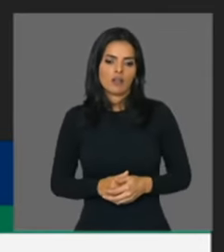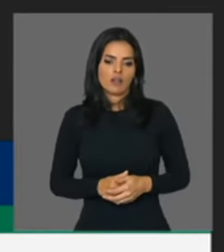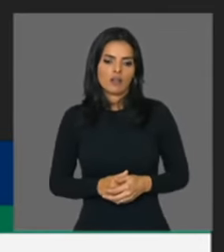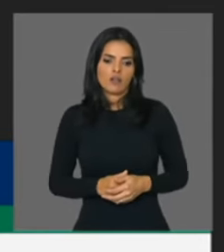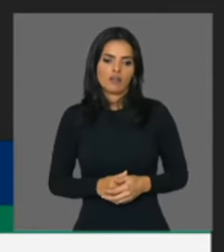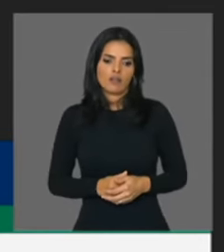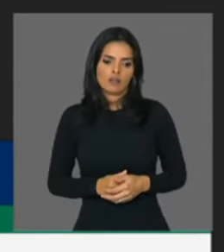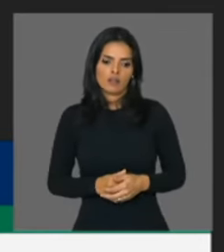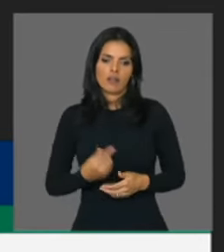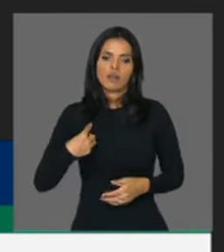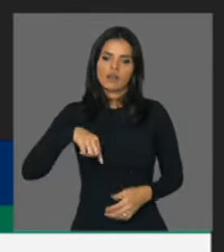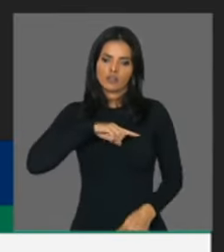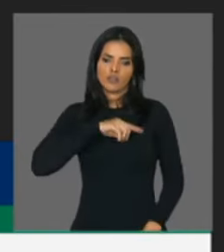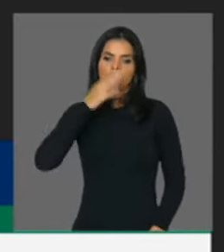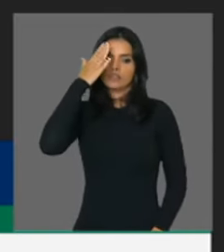RESPONDE MAIS RÁ PIDO, SOBRETUDO QUANDO ELA TEM